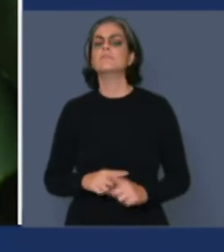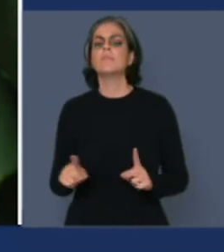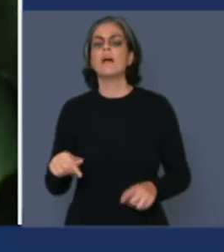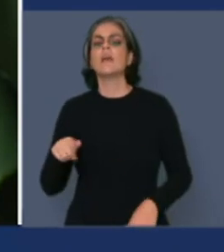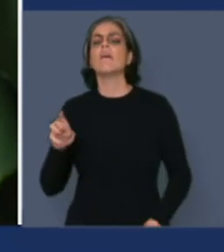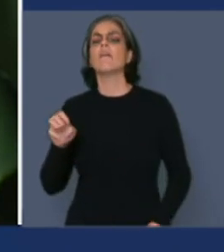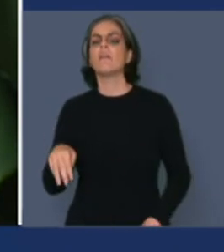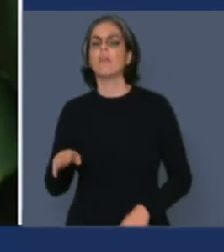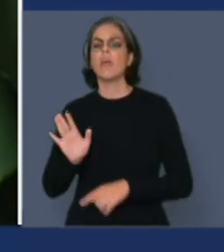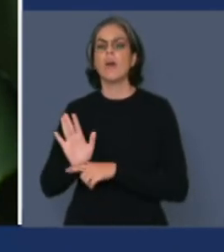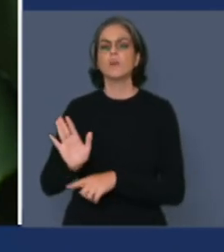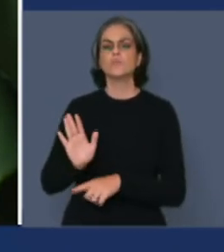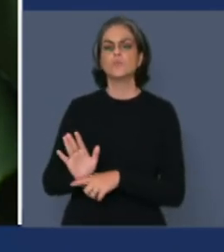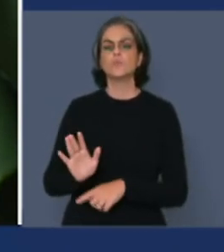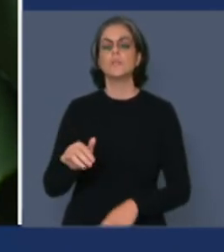PARA QUEM QUE VAI O DINHEIRO